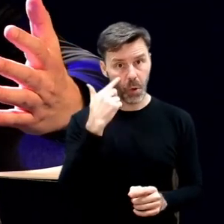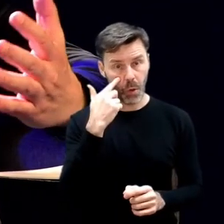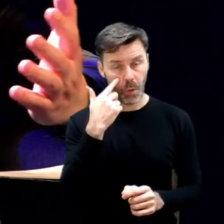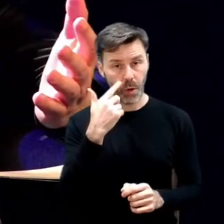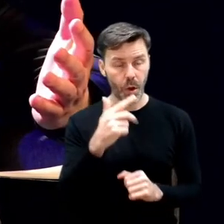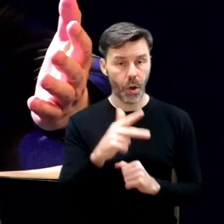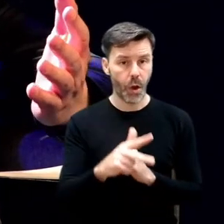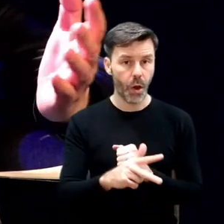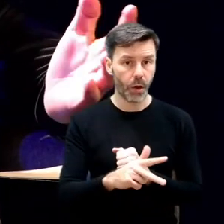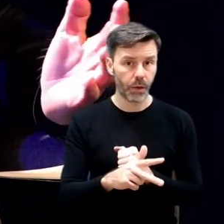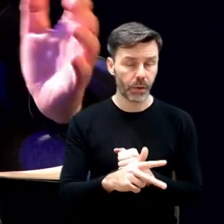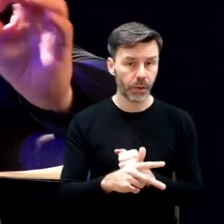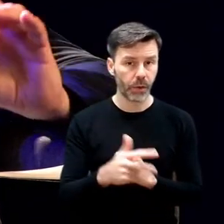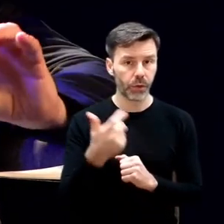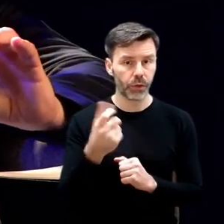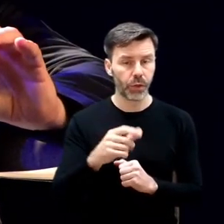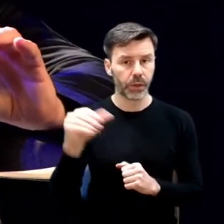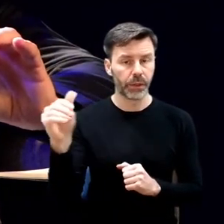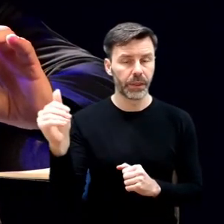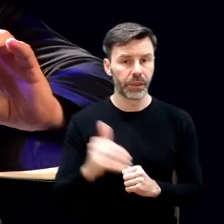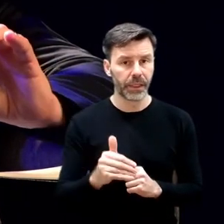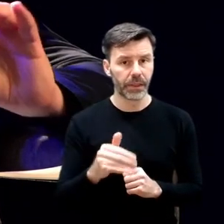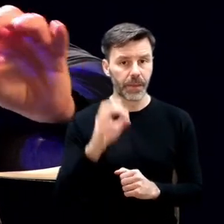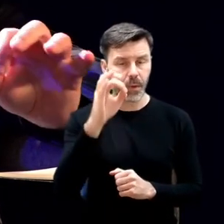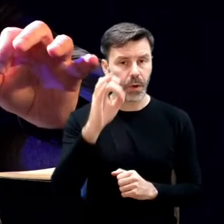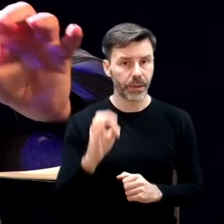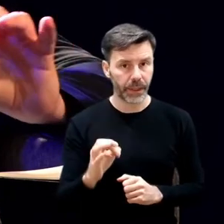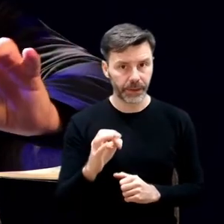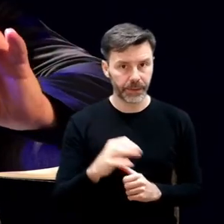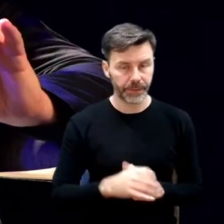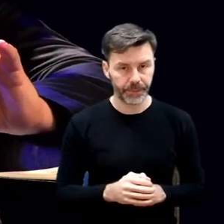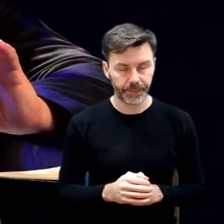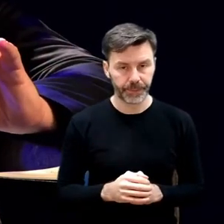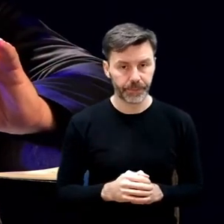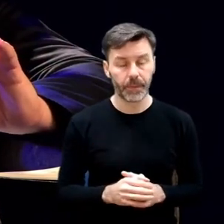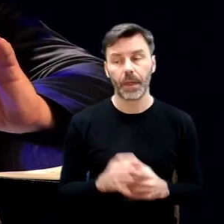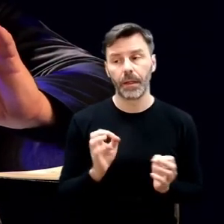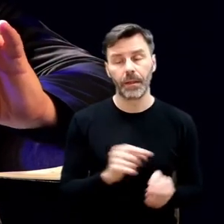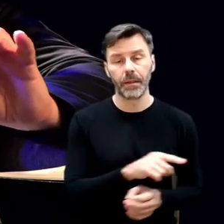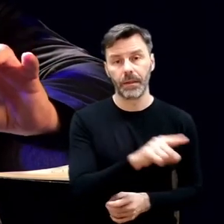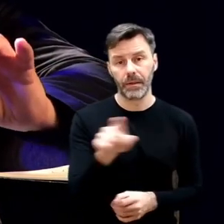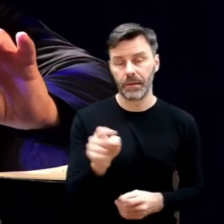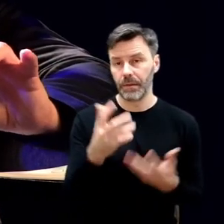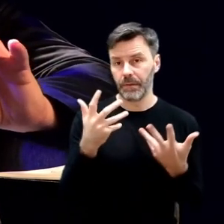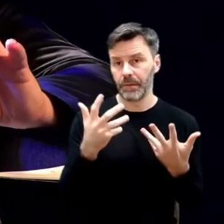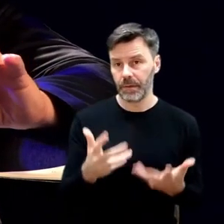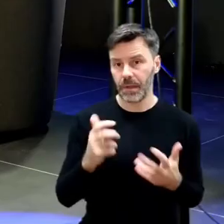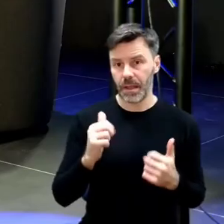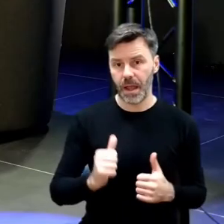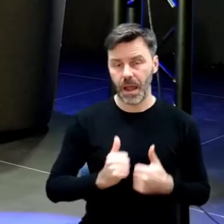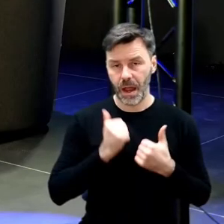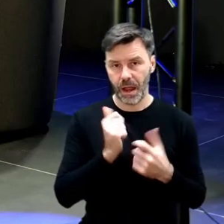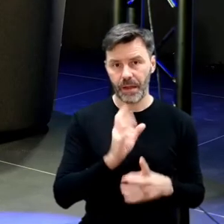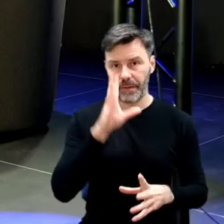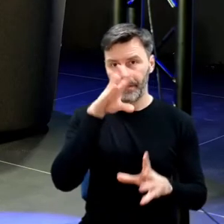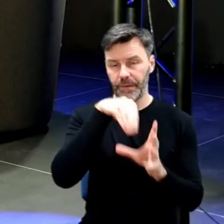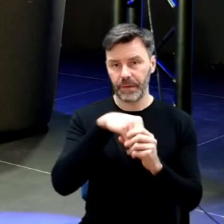Enigmatycznie zaznaczył, że dążyć będziecie do tego, żeby te partycypacje znowu obniżyć.